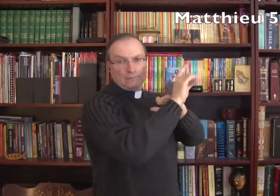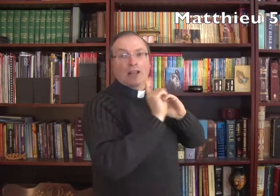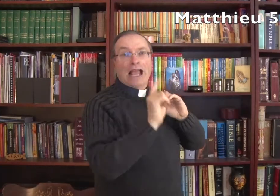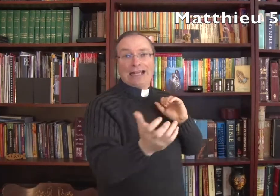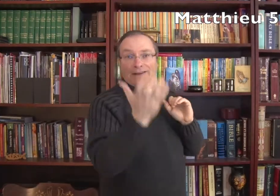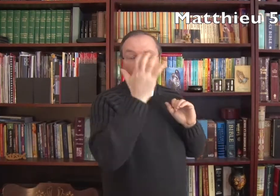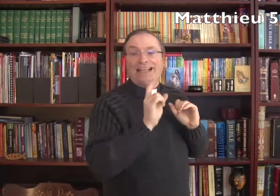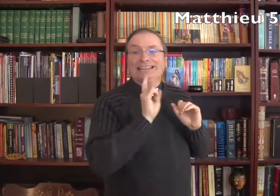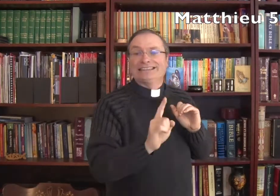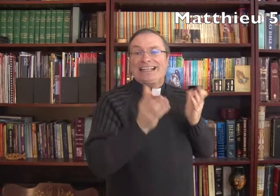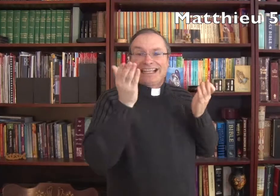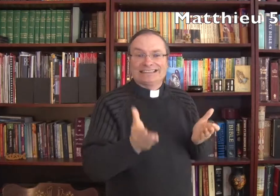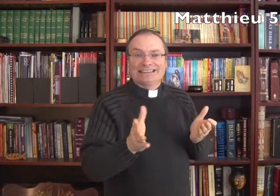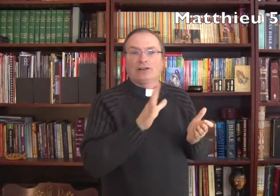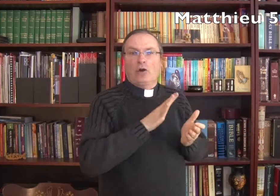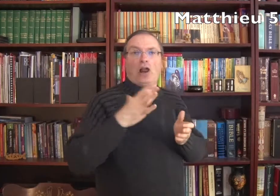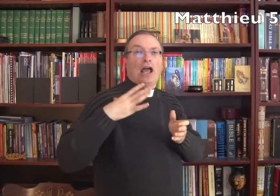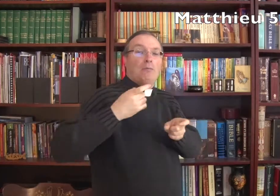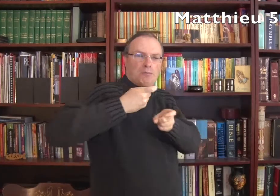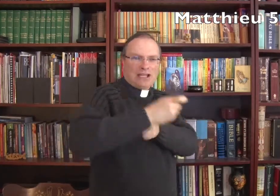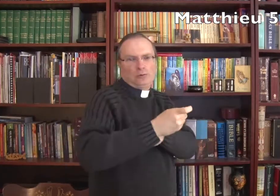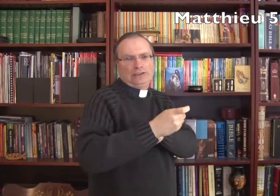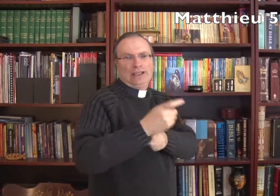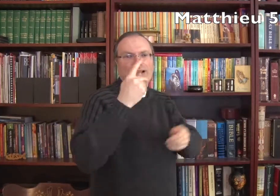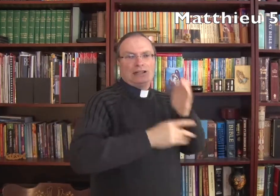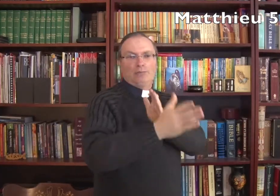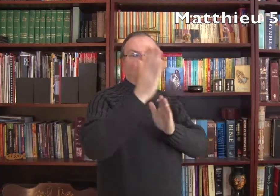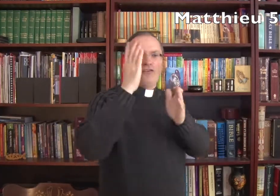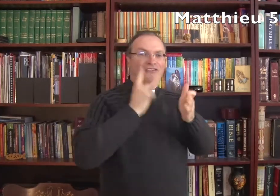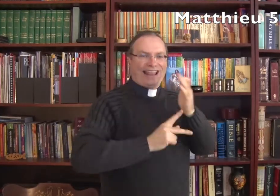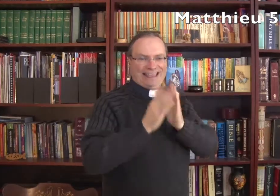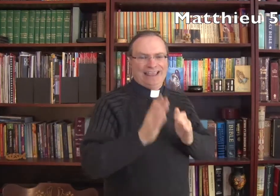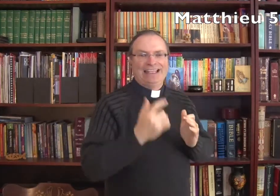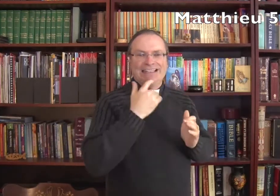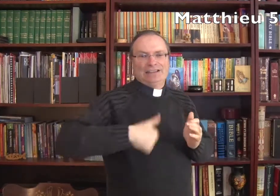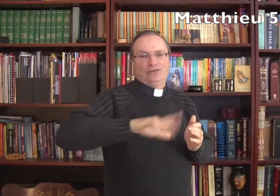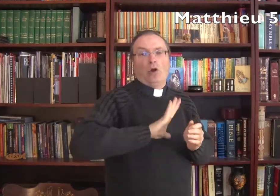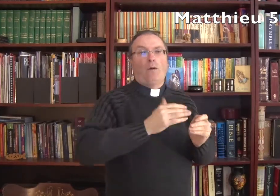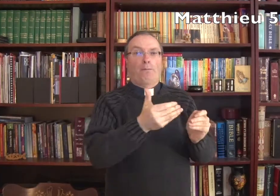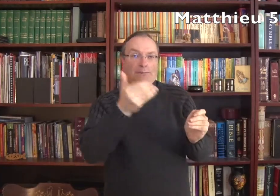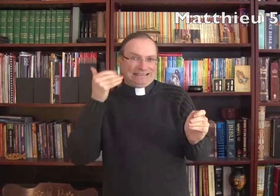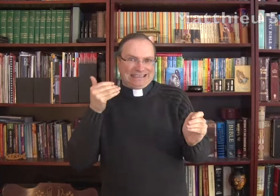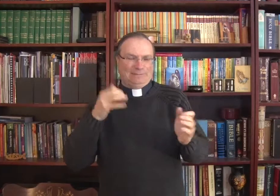En effet, c’est ainsi qu’on a persécuté les prophètes qui vous ont précédés.